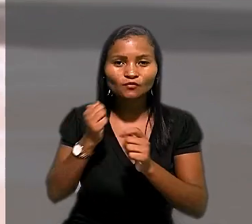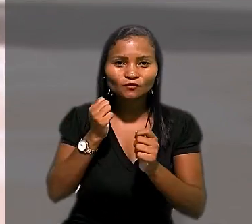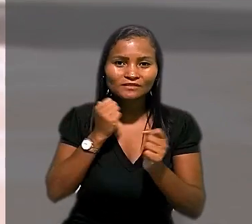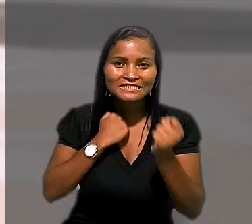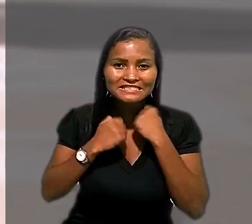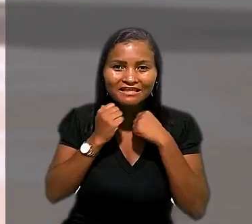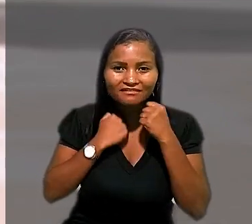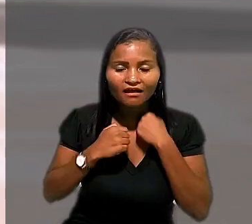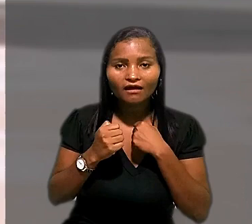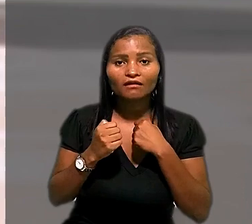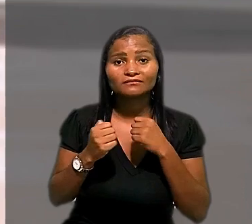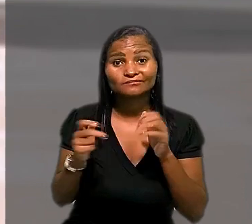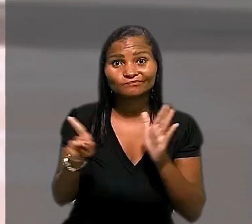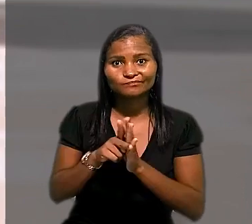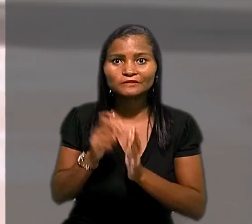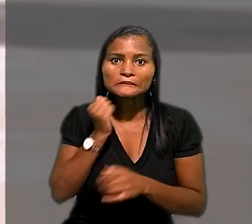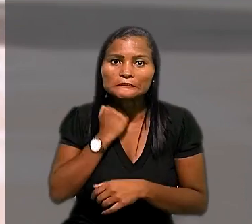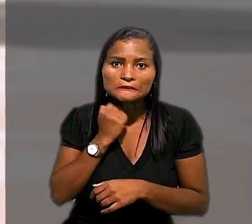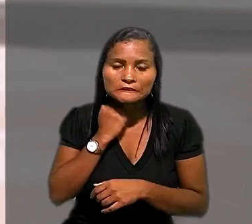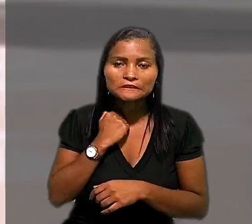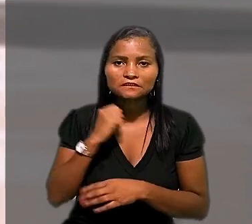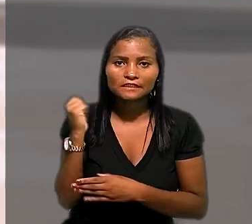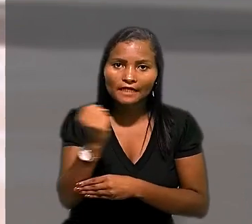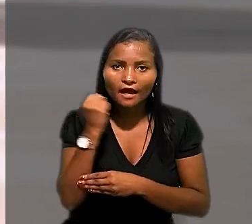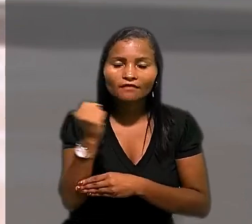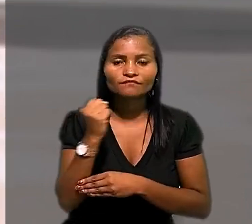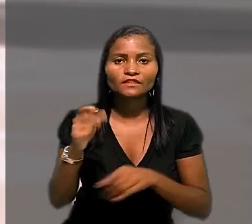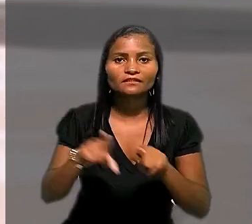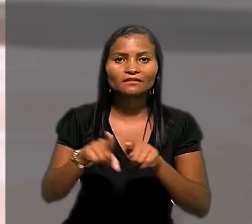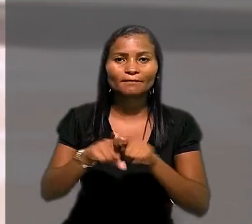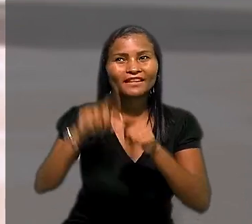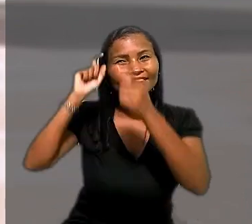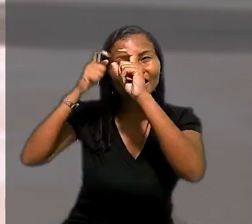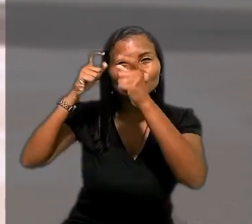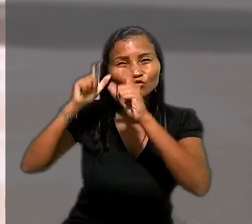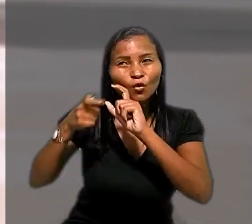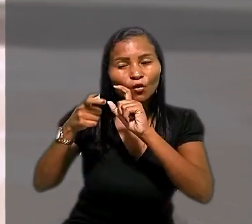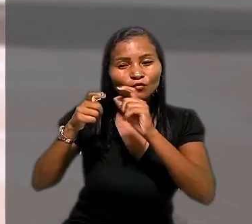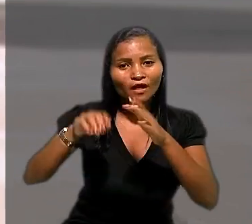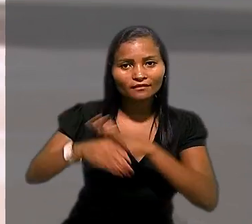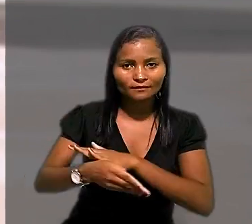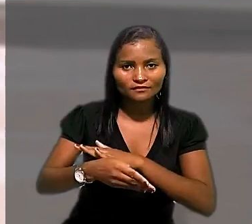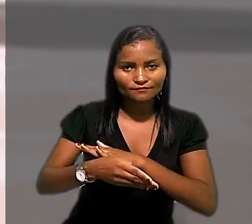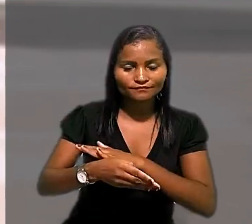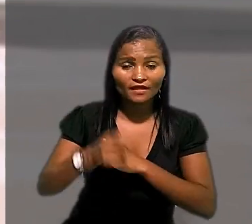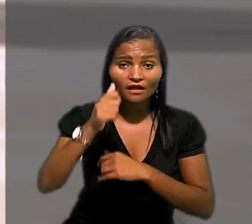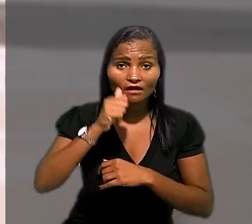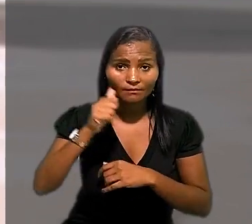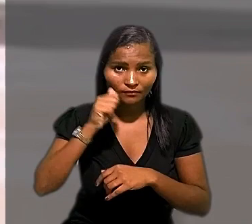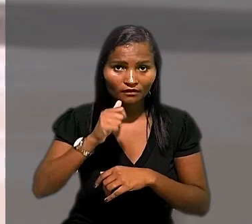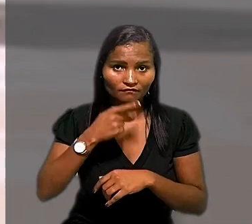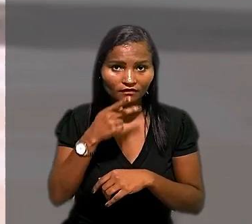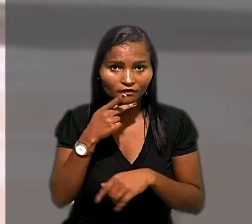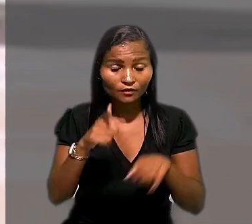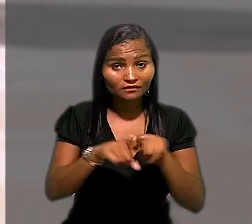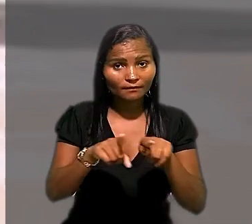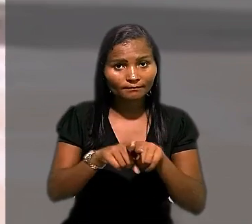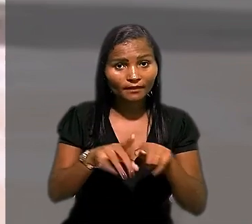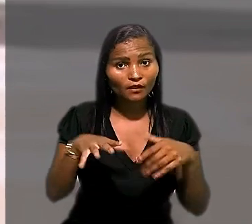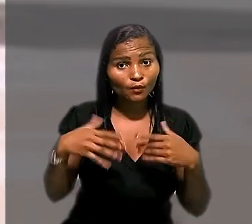ansiedade, reações ao estresse grave e transtorno de adaptação. A trabalhadora declarou também que,